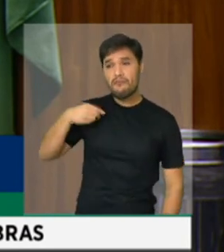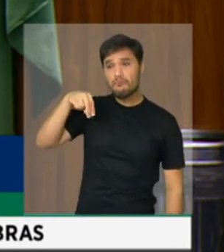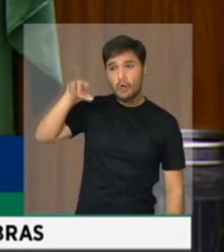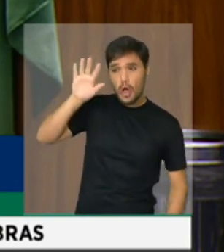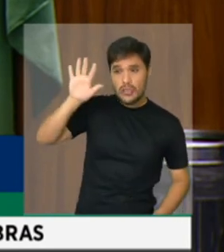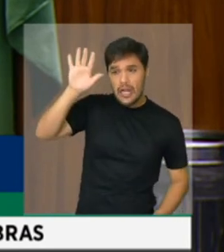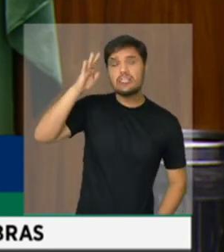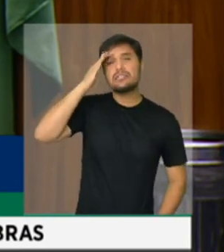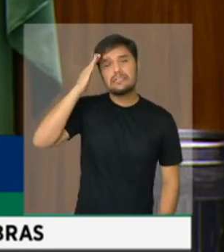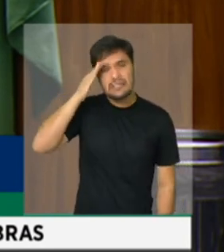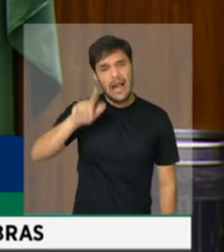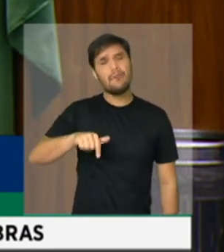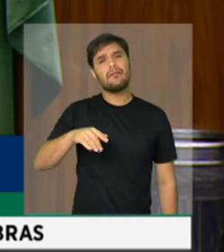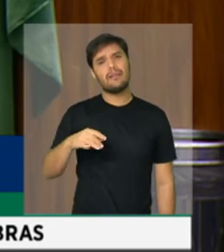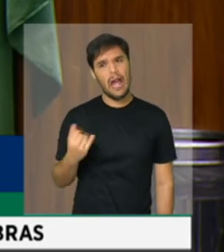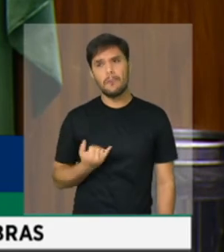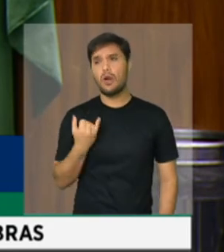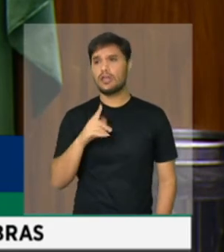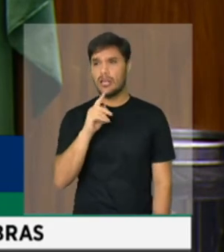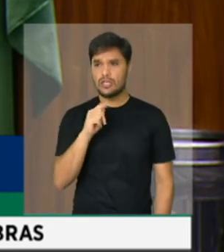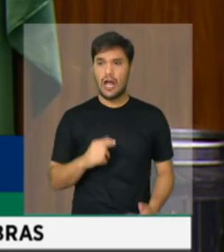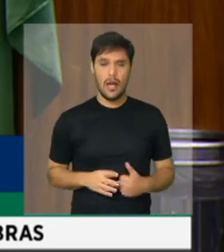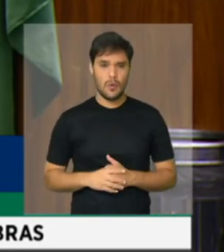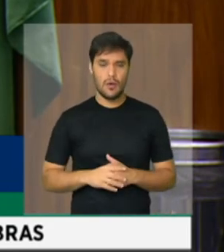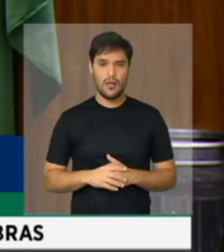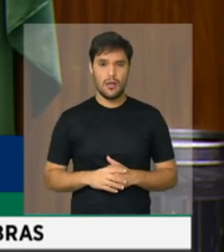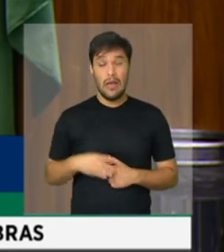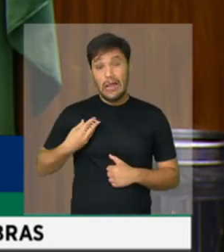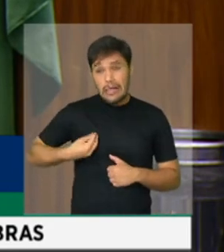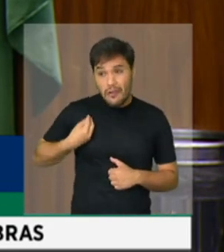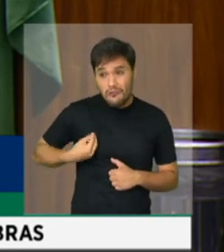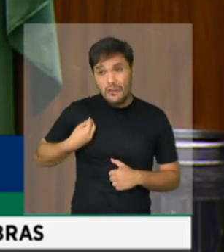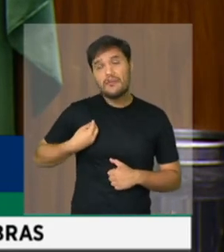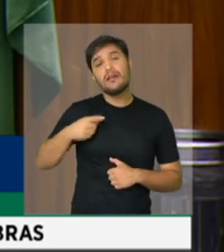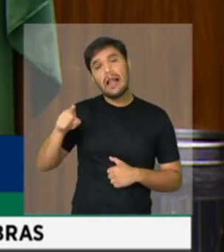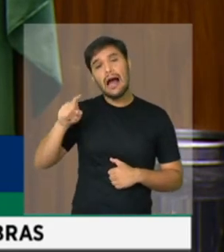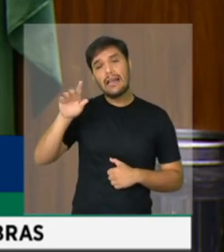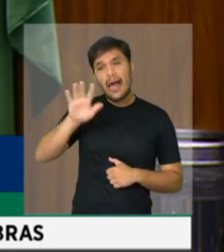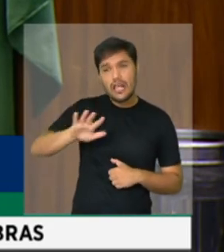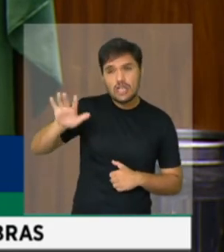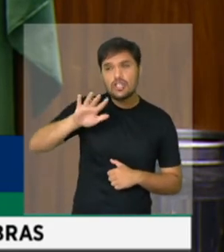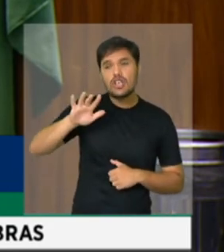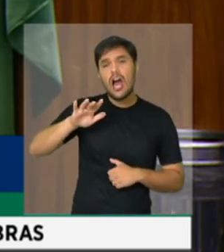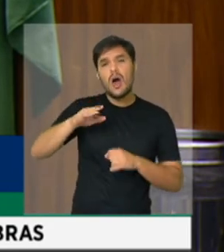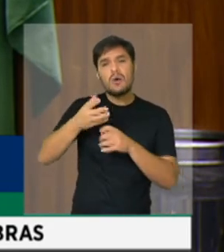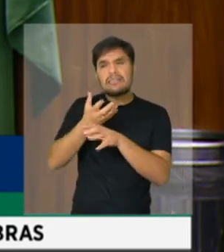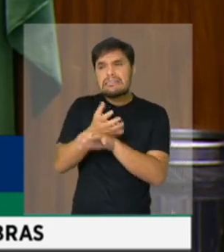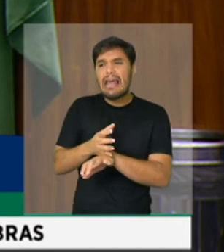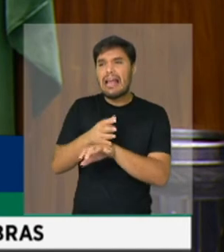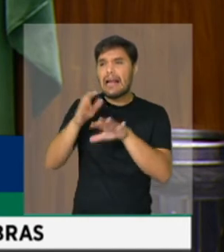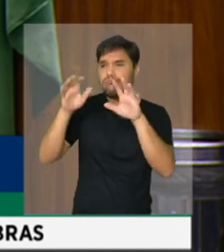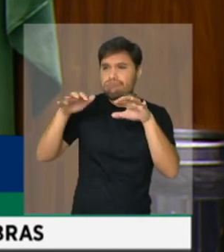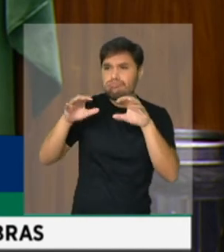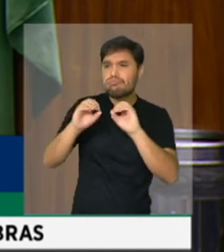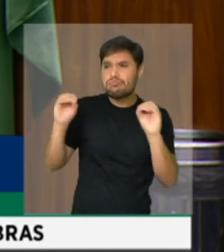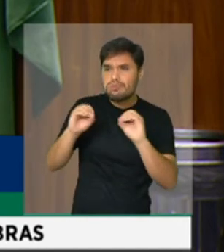NORDESTE, DEPUTADO BIRA, SABE O QUANTO É IMPORTANTE A Á GUA. QUEM VIVE NA REGIÃO QUE TEM O MAIOR SEMIÁRIDO DO MUNDO ONDE MORAM 26 MILHÕES